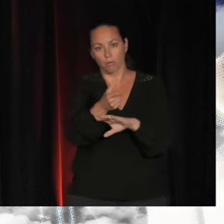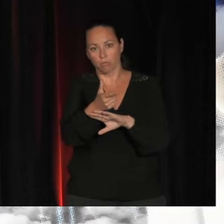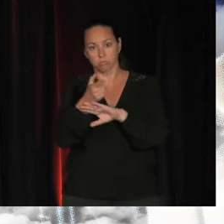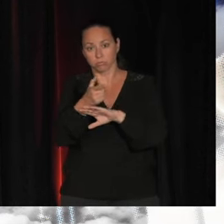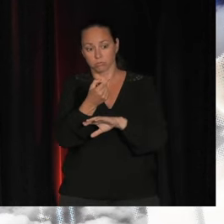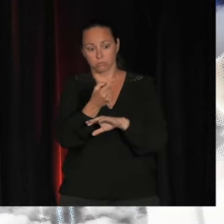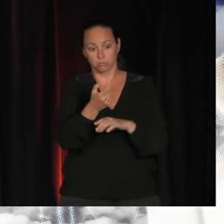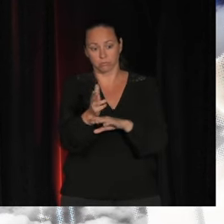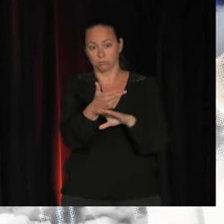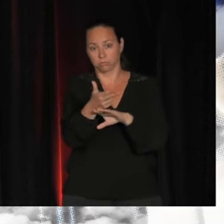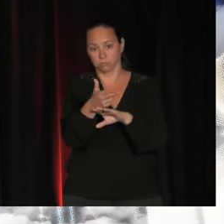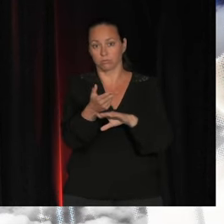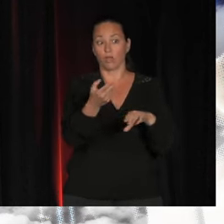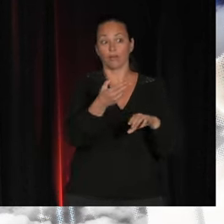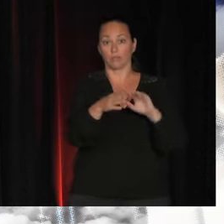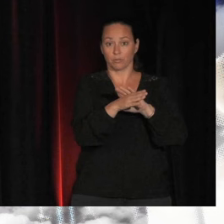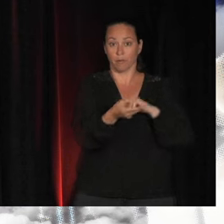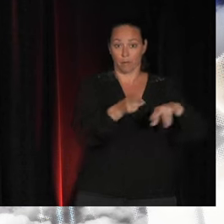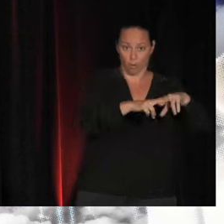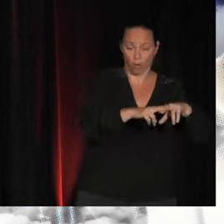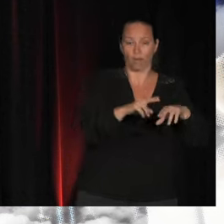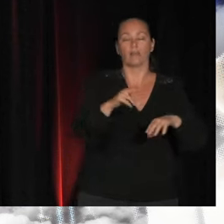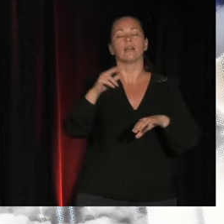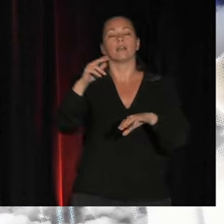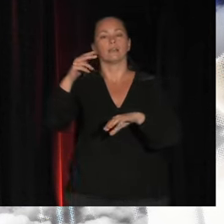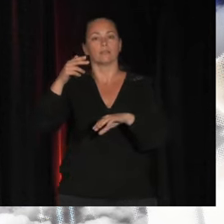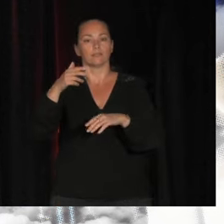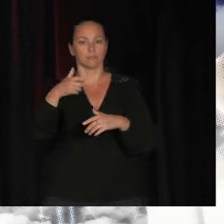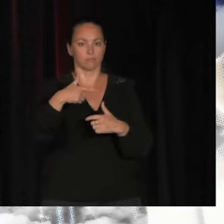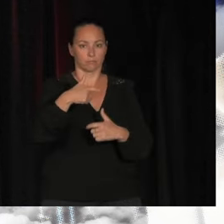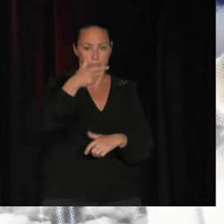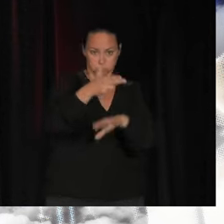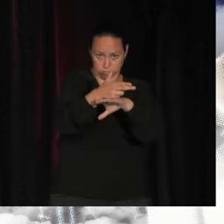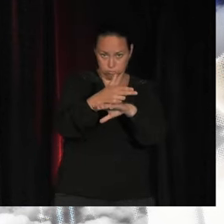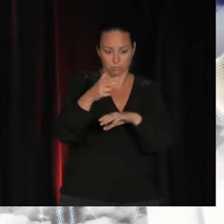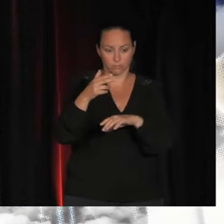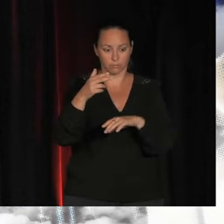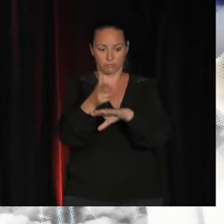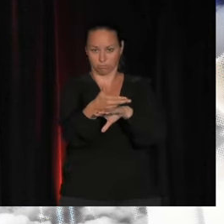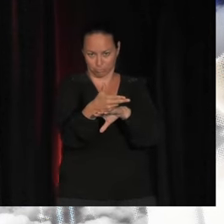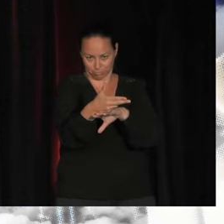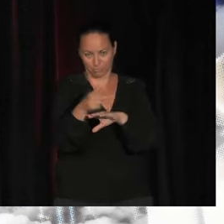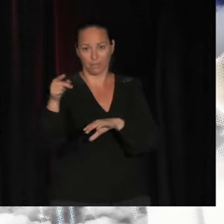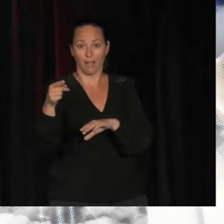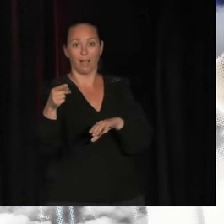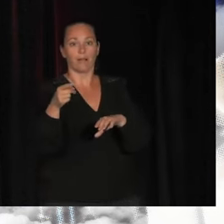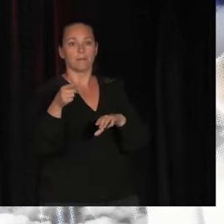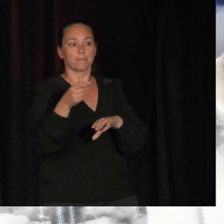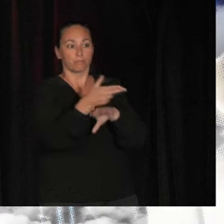des Play of the Game où au début, il meurt et sa tourelle, qui n'est pas sur la caméra, on filme le cadavre de Torbjörn, elle fait trois kills et c'était ça.